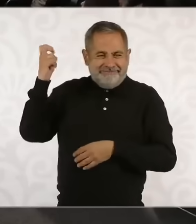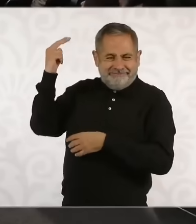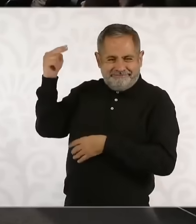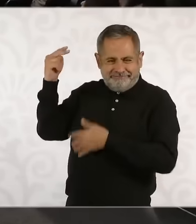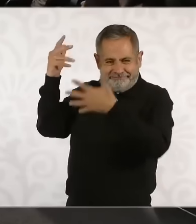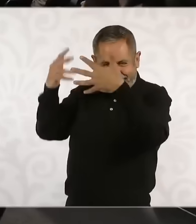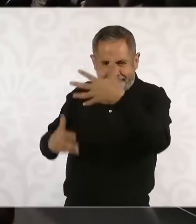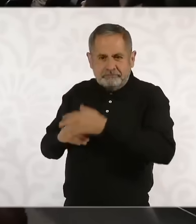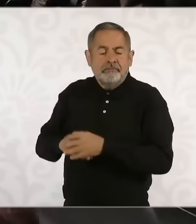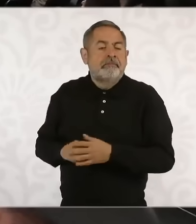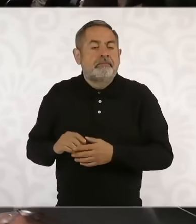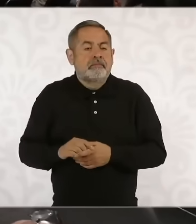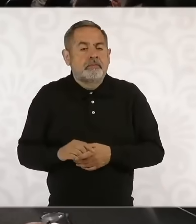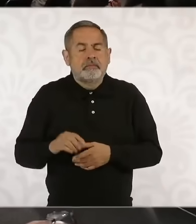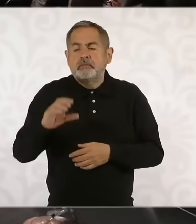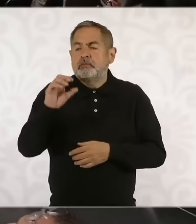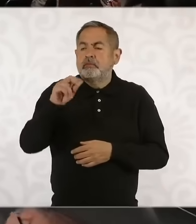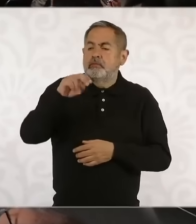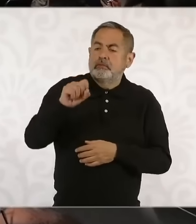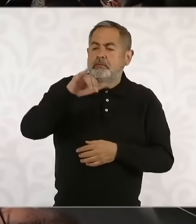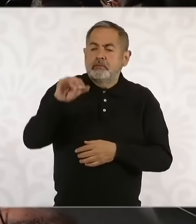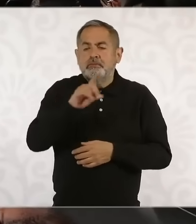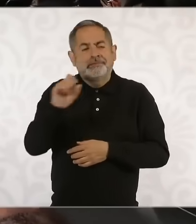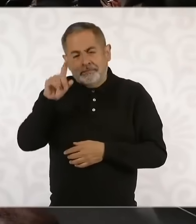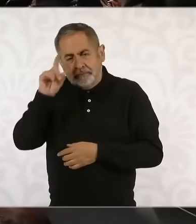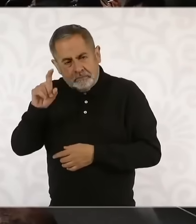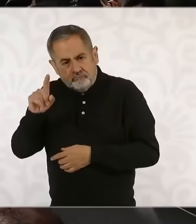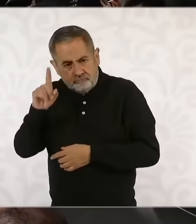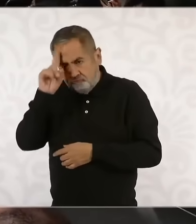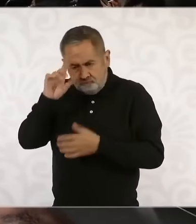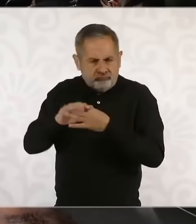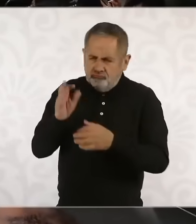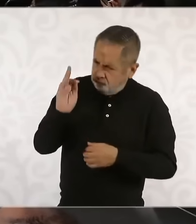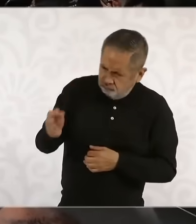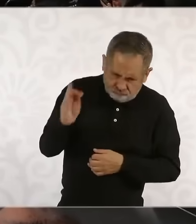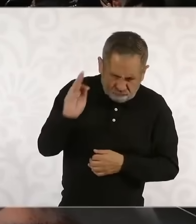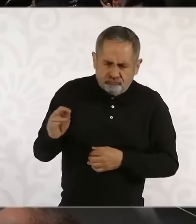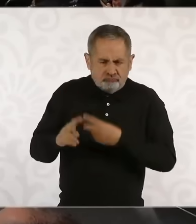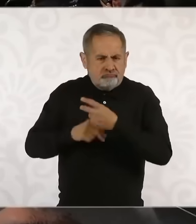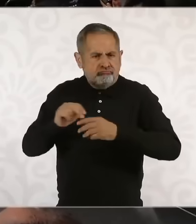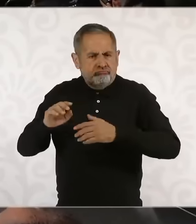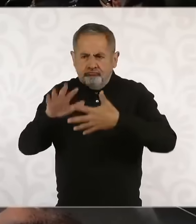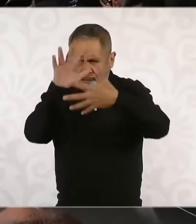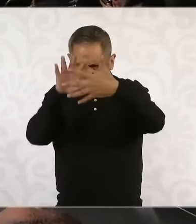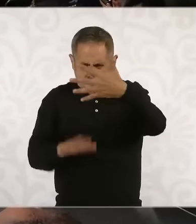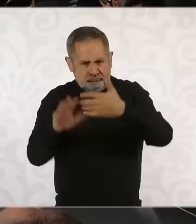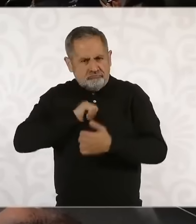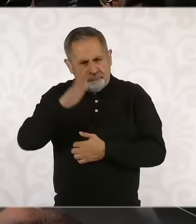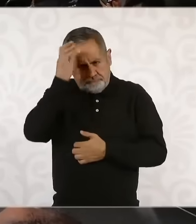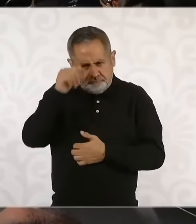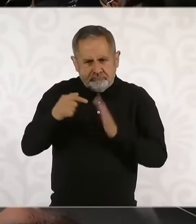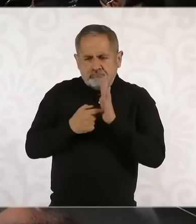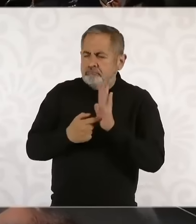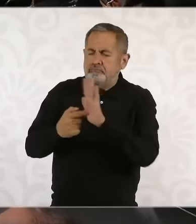el Consejo Consultivo del Agua que tiene un eh posicionamiento a este respecto. Adelante a ver